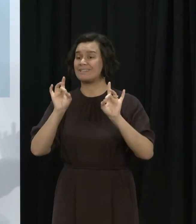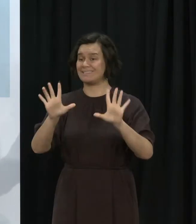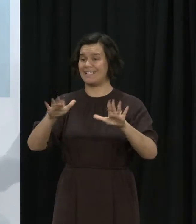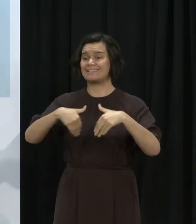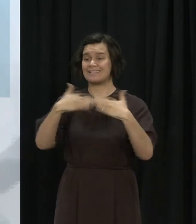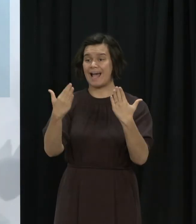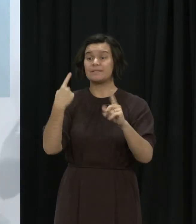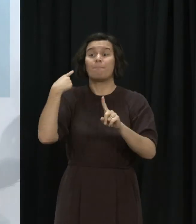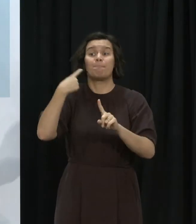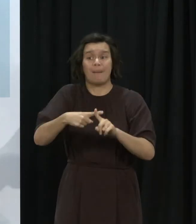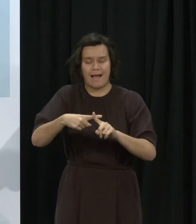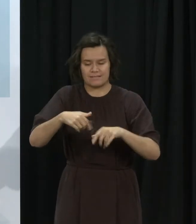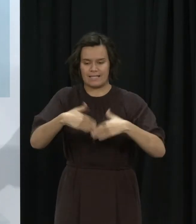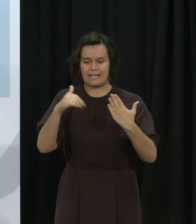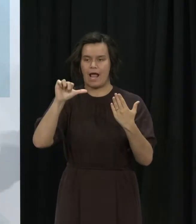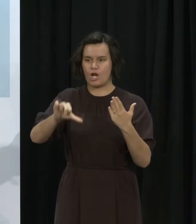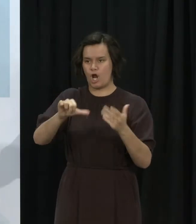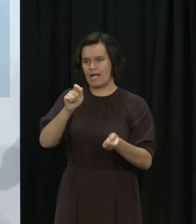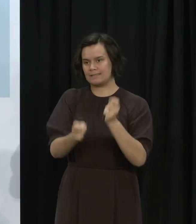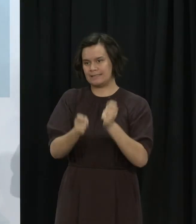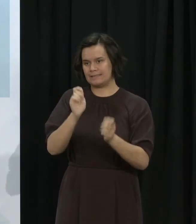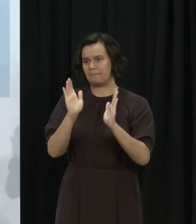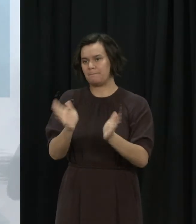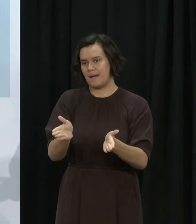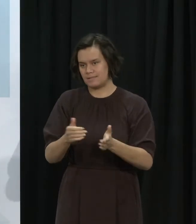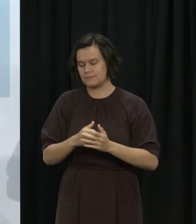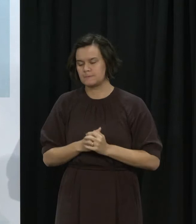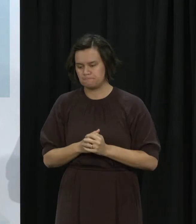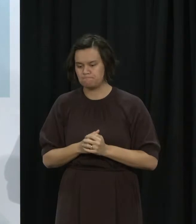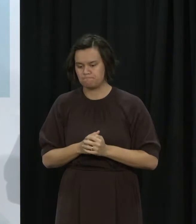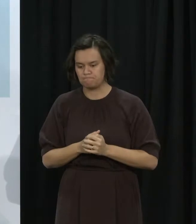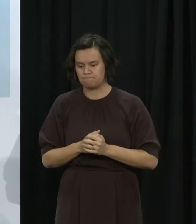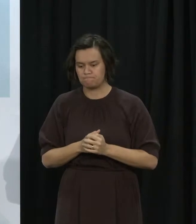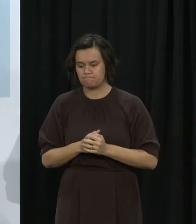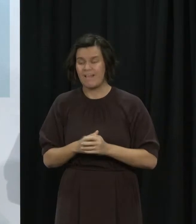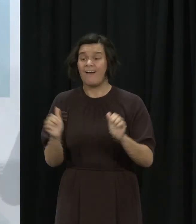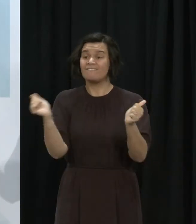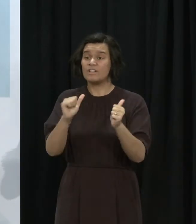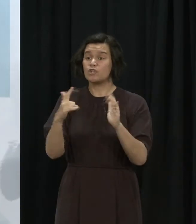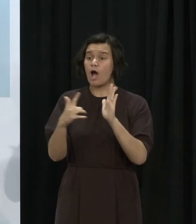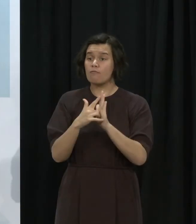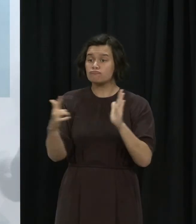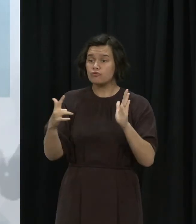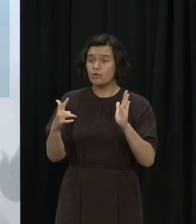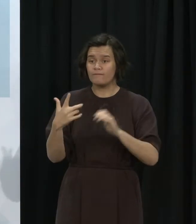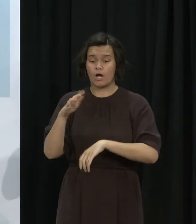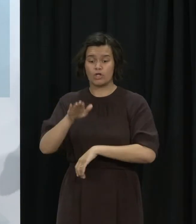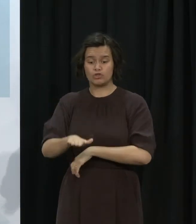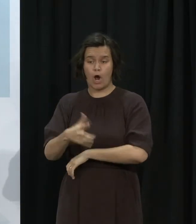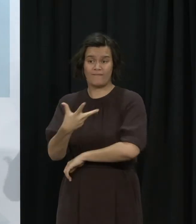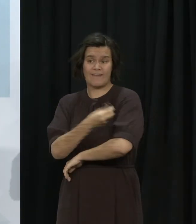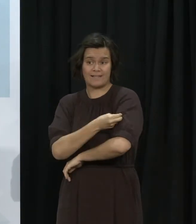whakatupato Ko nga kaihihi i runga i nga rererangi i roto i te keehi Omicron kua tohua.